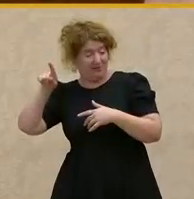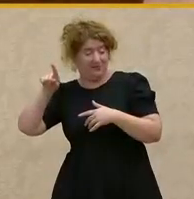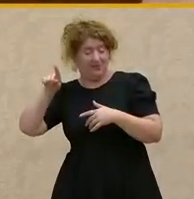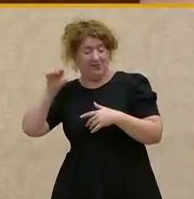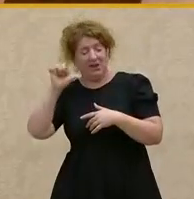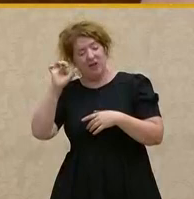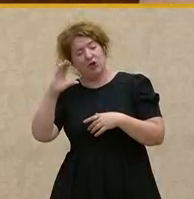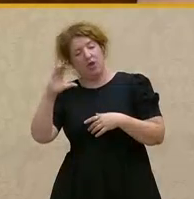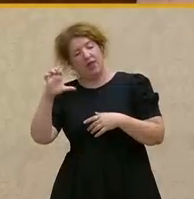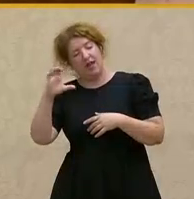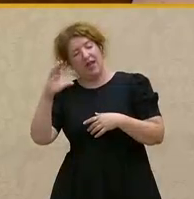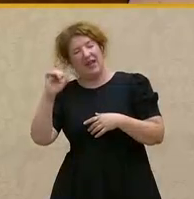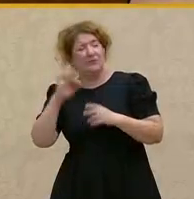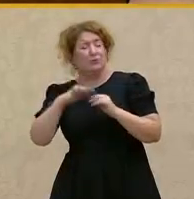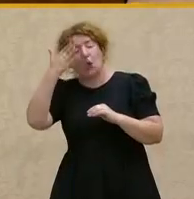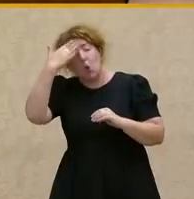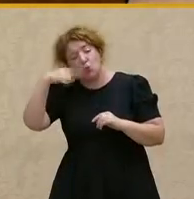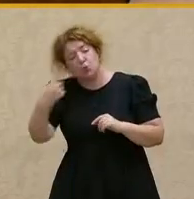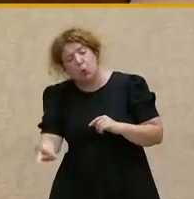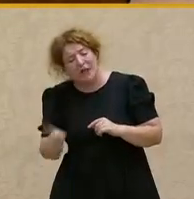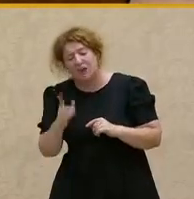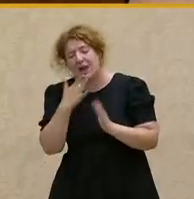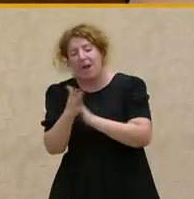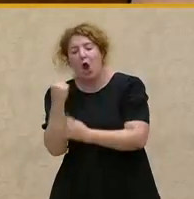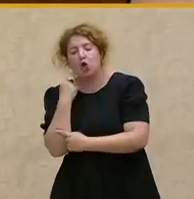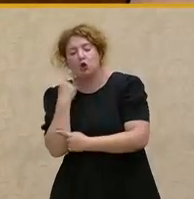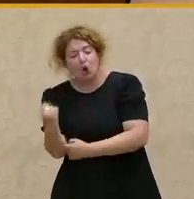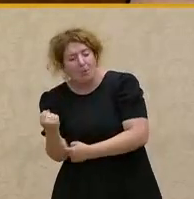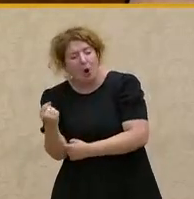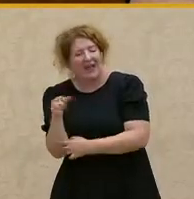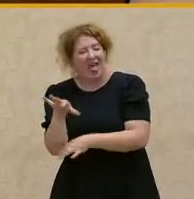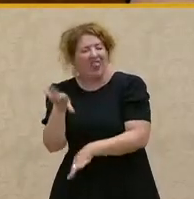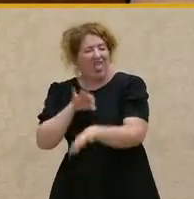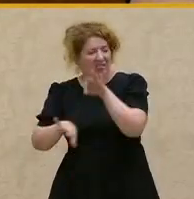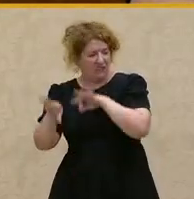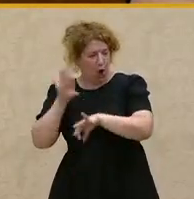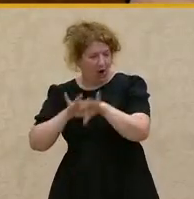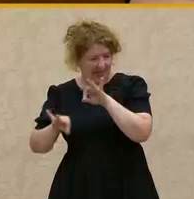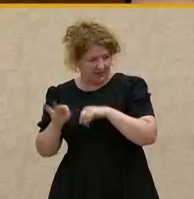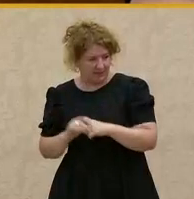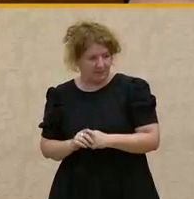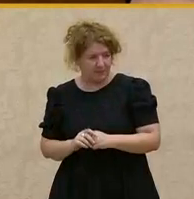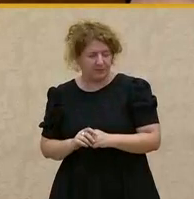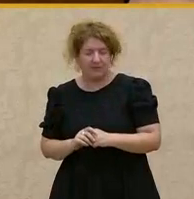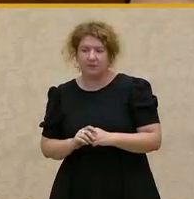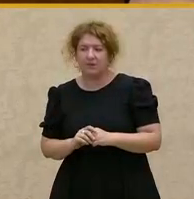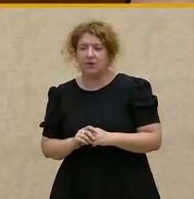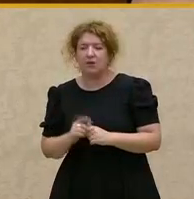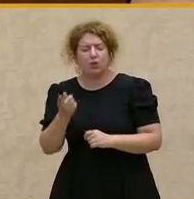que ahora ya no se llama tutelar, se llama soporte a la toma de decisiones. Porque había